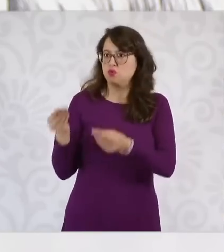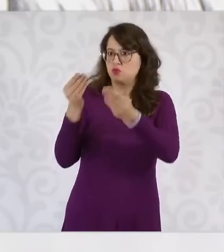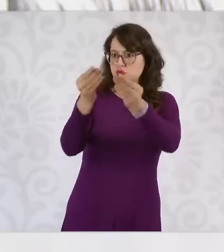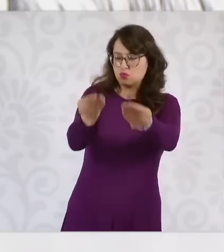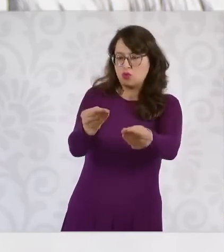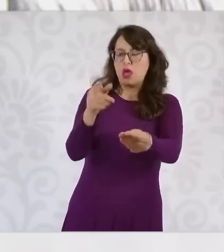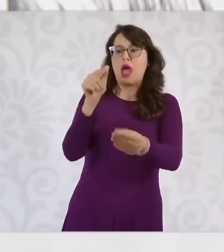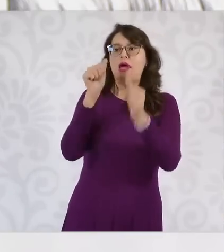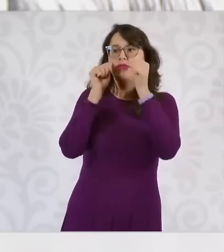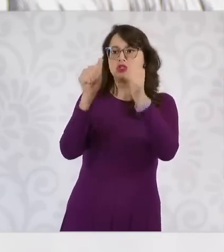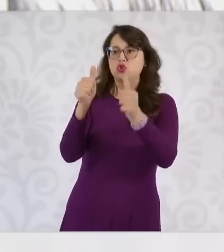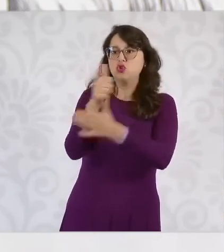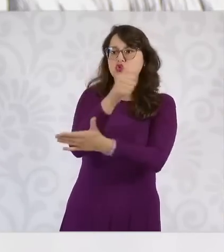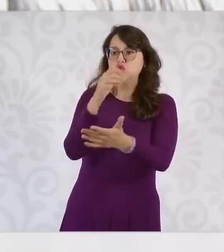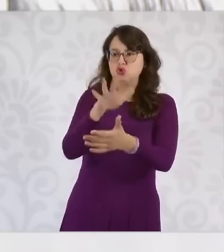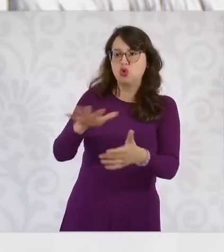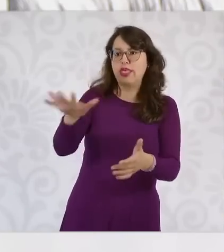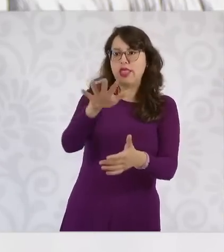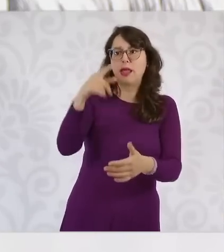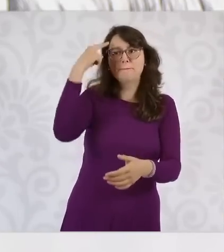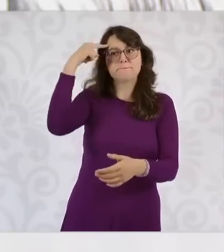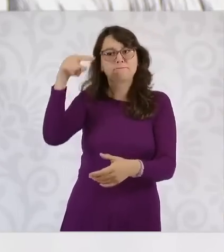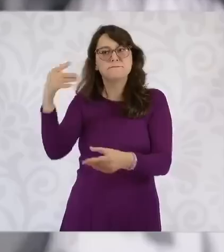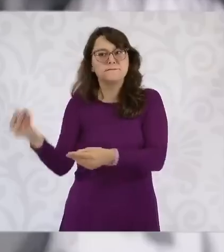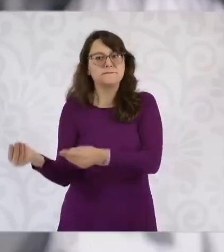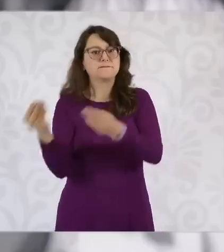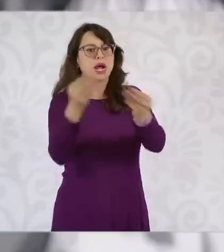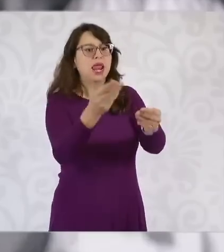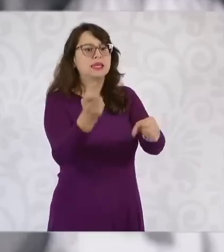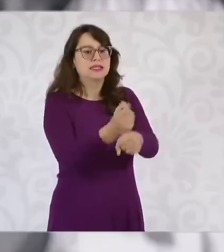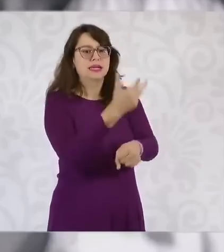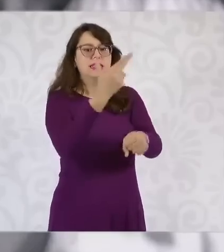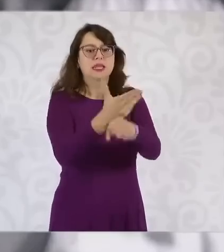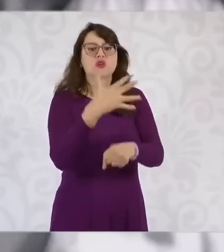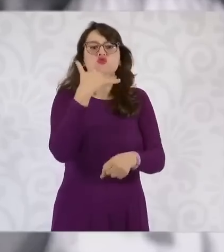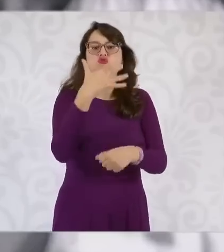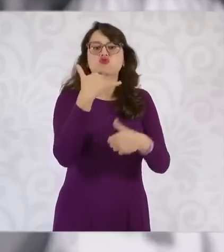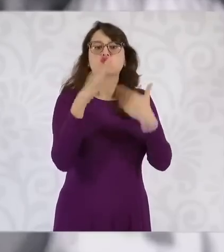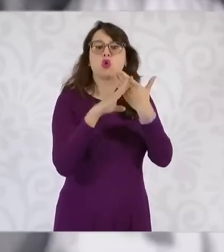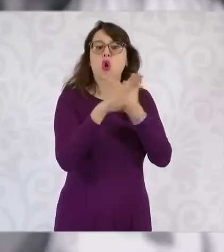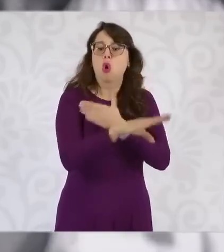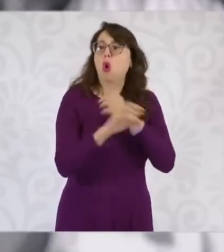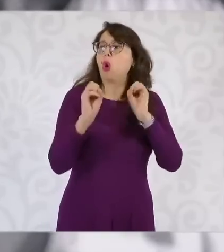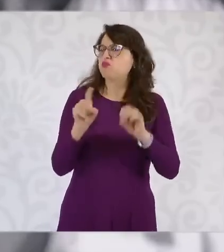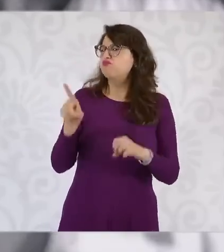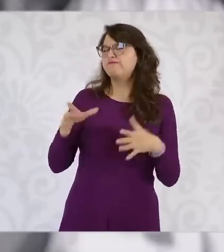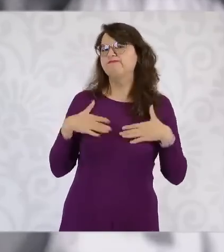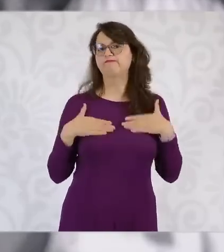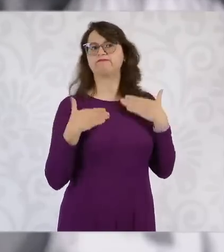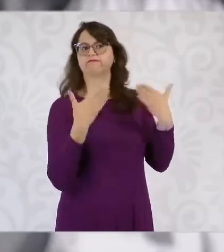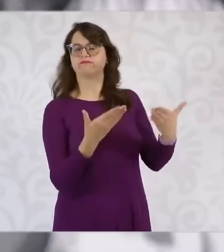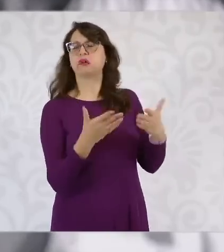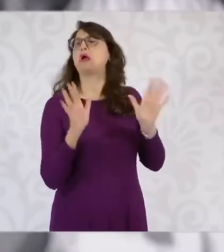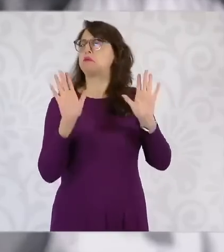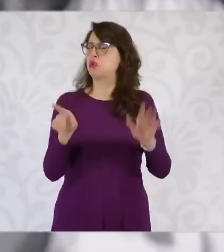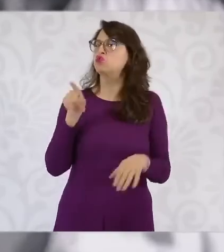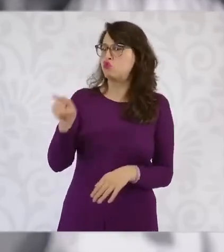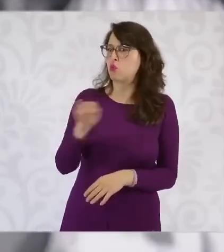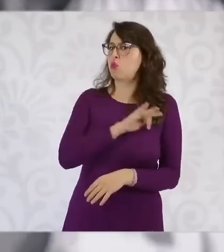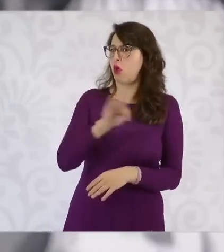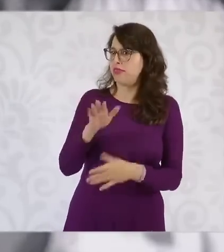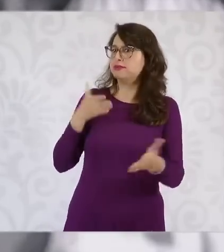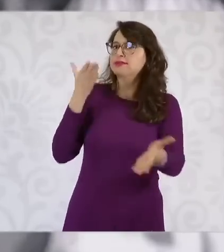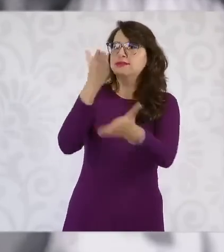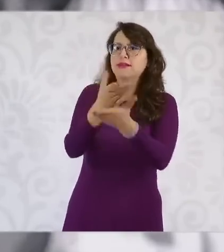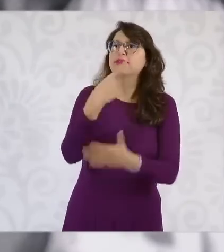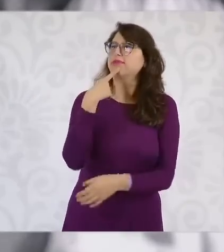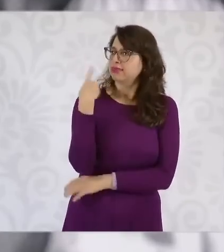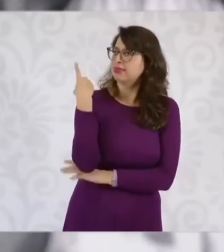secretaría anticorrupción y de buen gobierno o que tú misma presentes la denuncia para que pueda ser